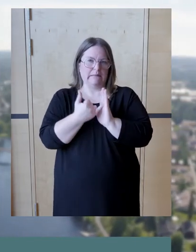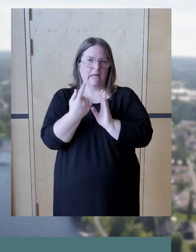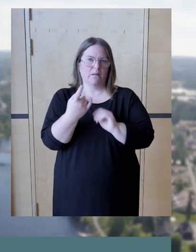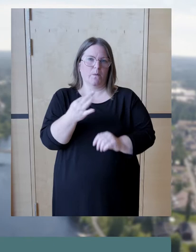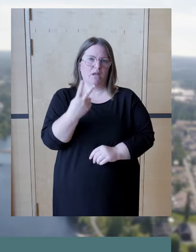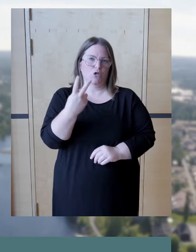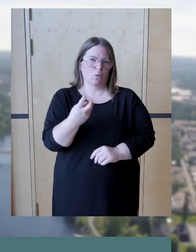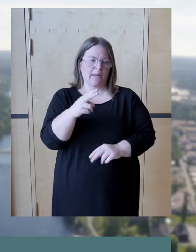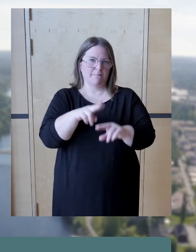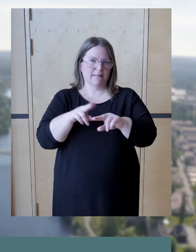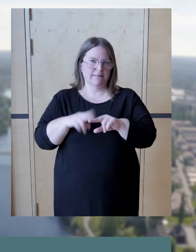Man ska också komma ihåg att